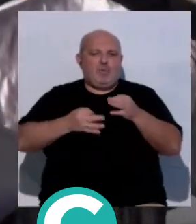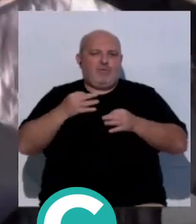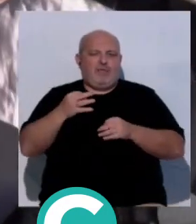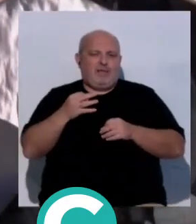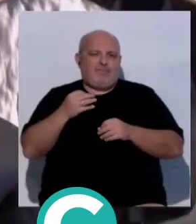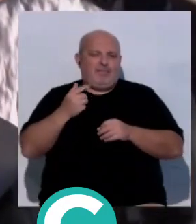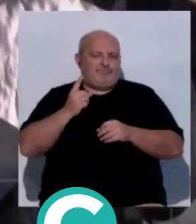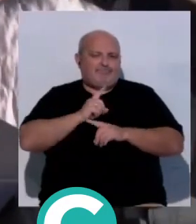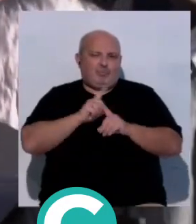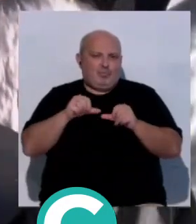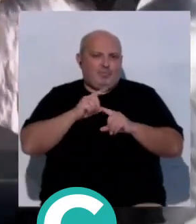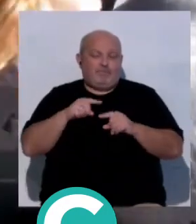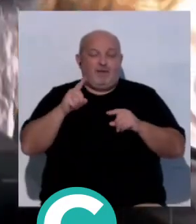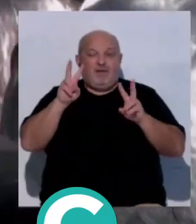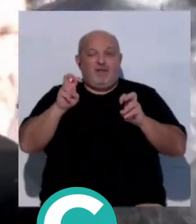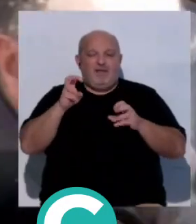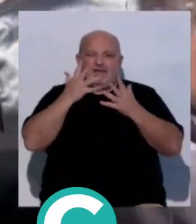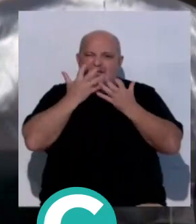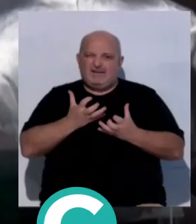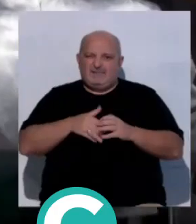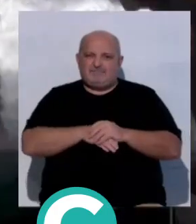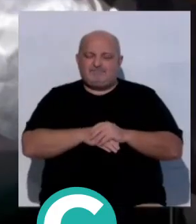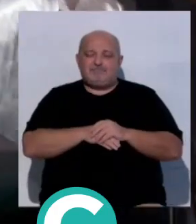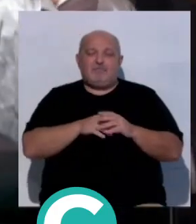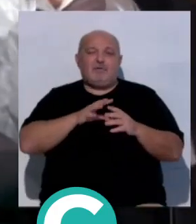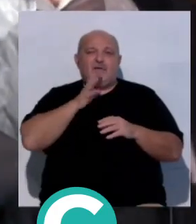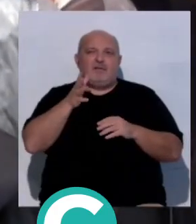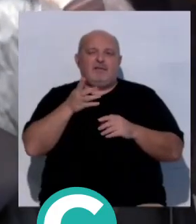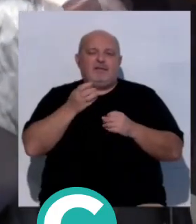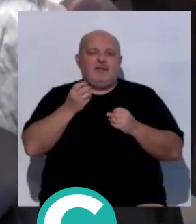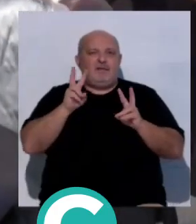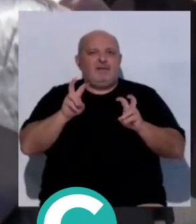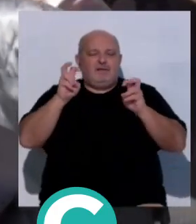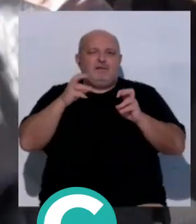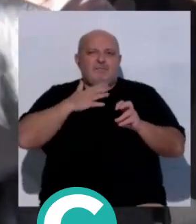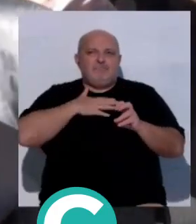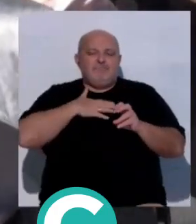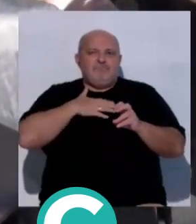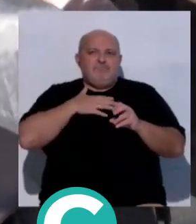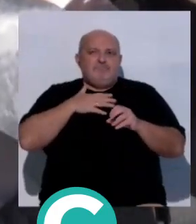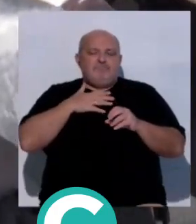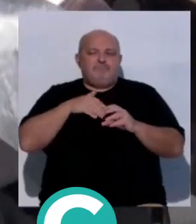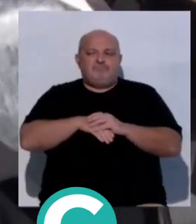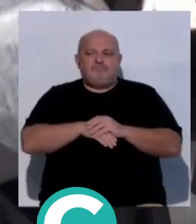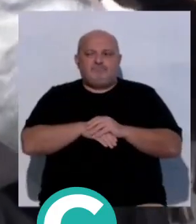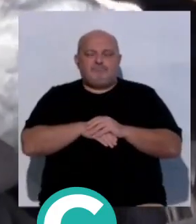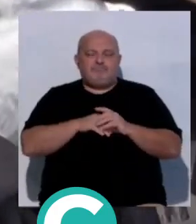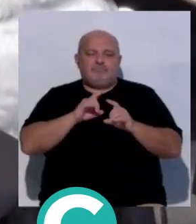acto para nosotros triste en el que hemos querido escenificar nuestra onda preocupación por lo que